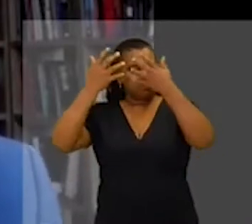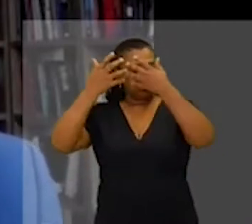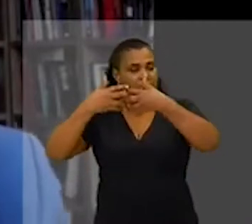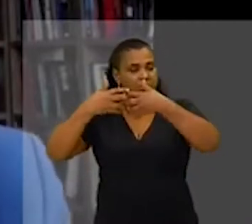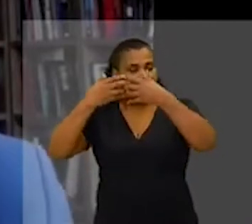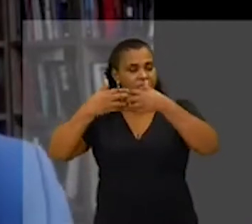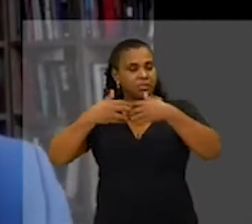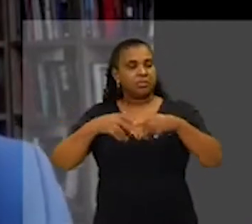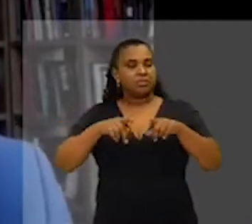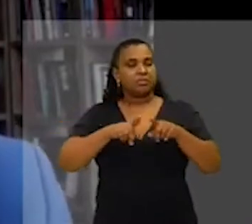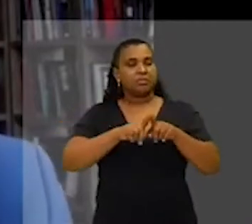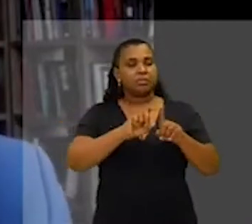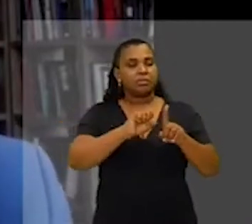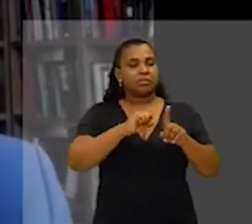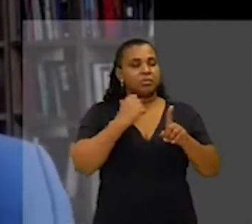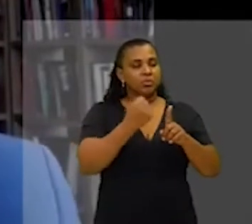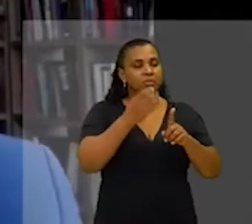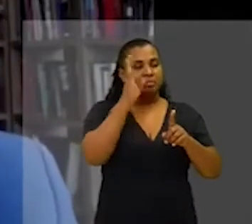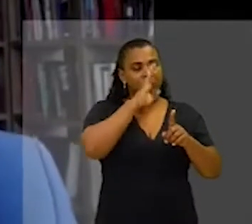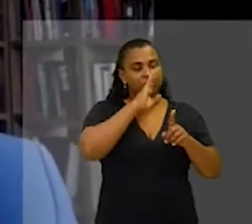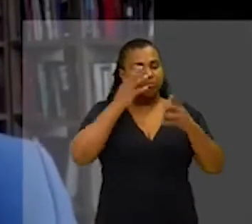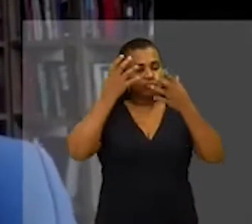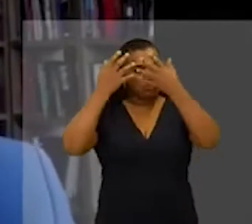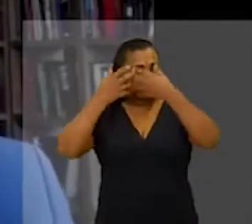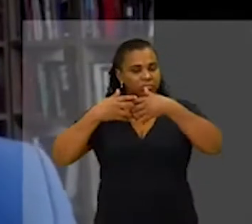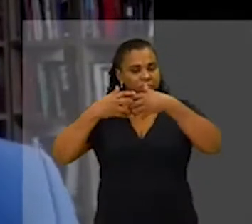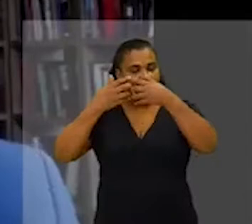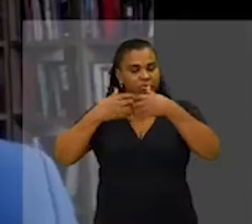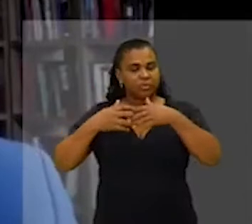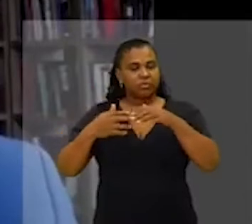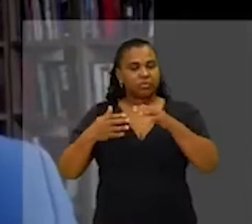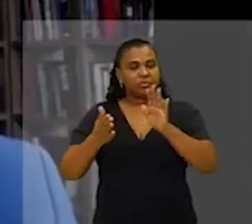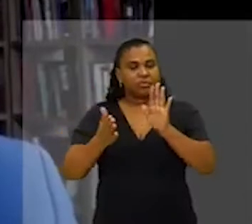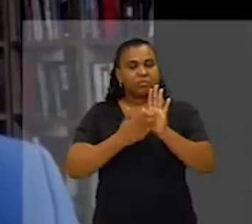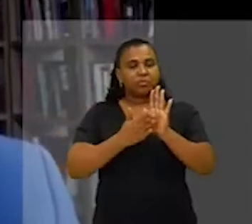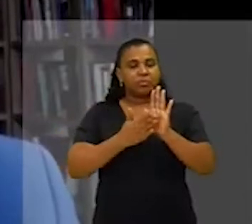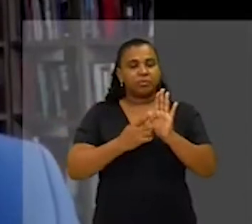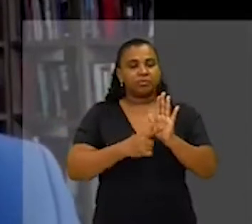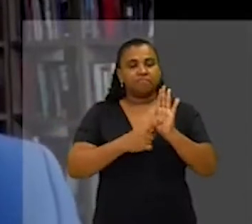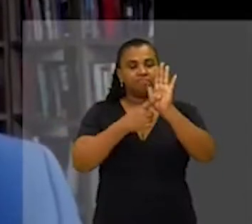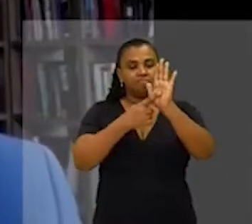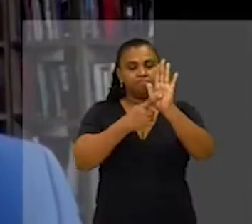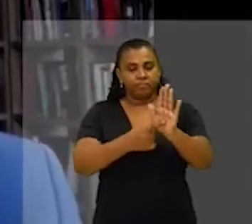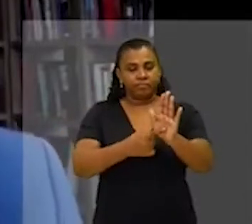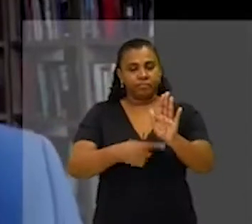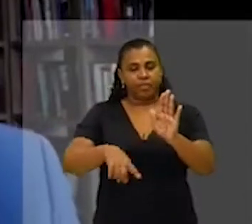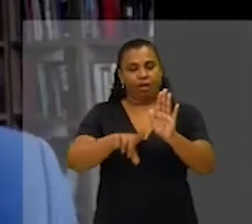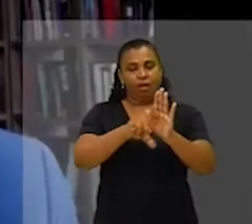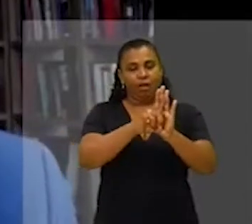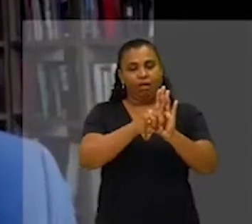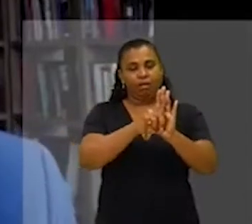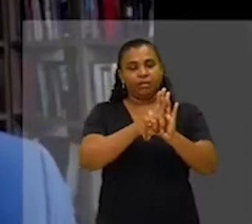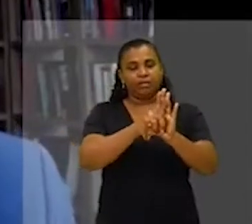o esboço de legislação eu compro um dizendo que é claro que nós não estamos lidando com temas passem